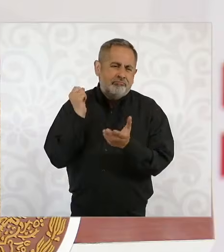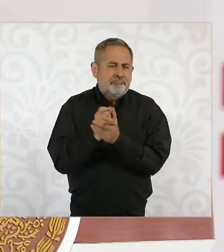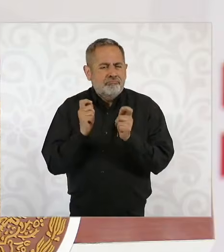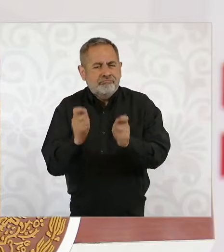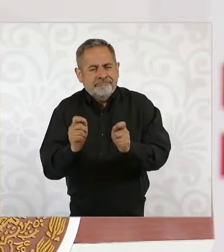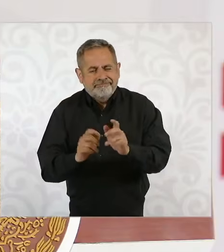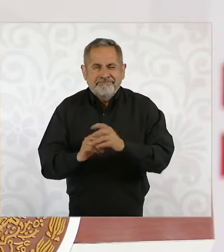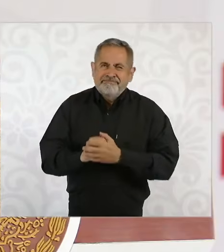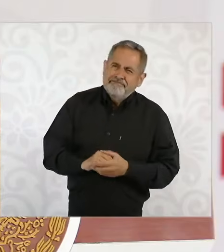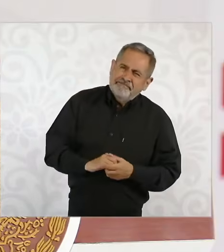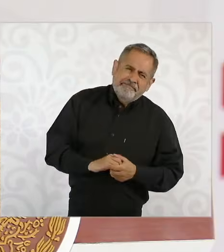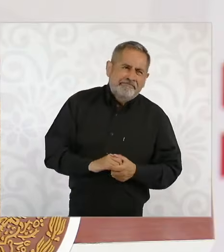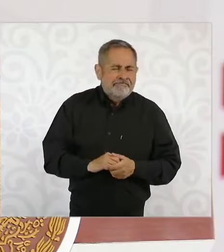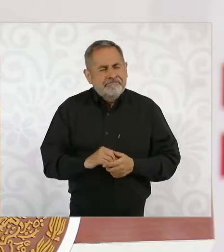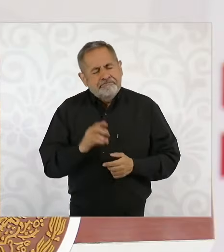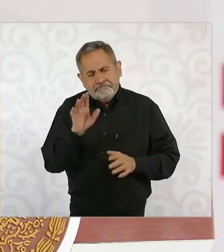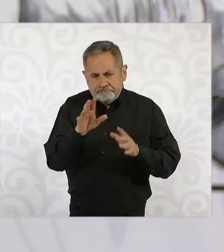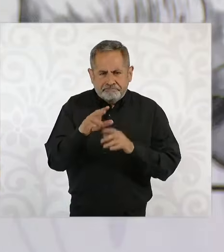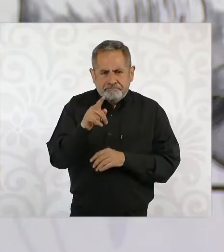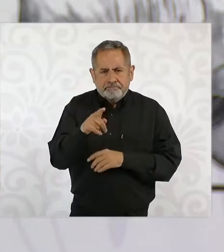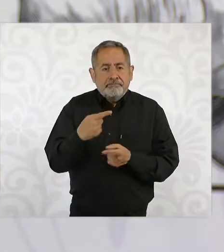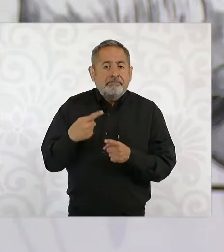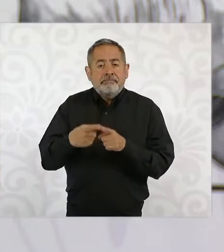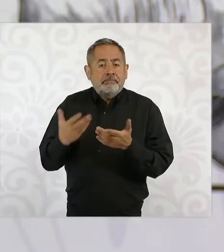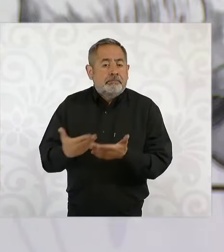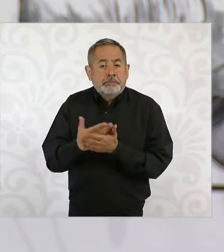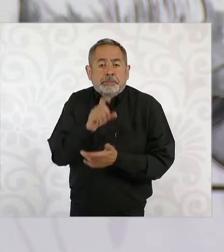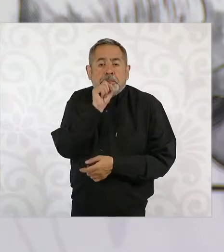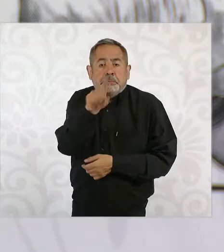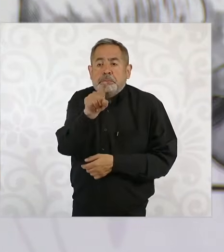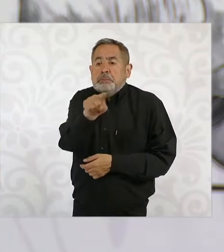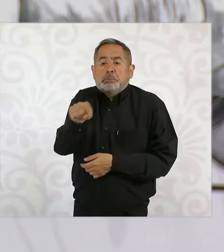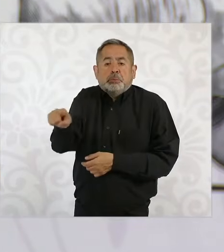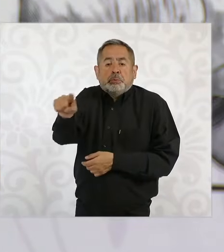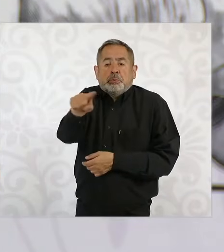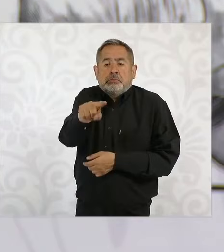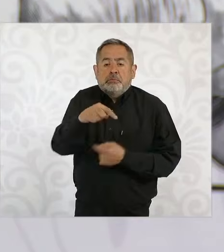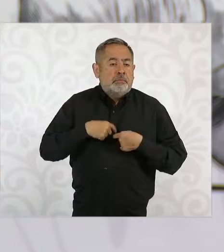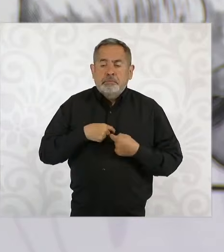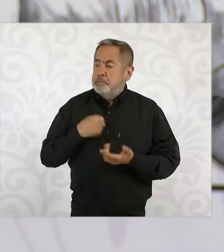tiene que tomar esas definiciones, pues son los propios integrantes eh del gremio. Eso